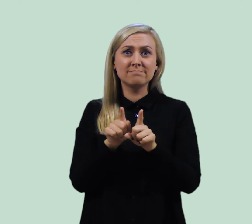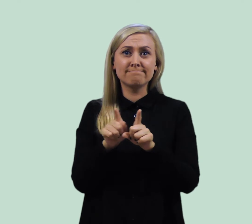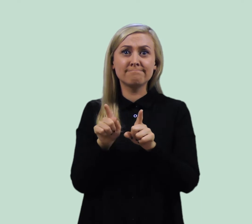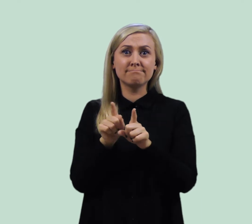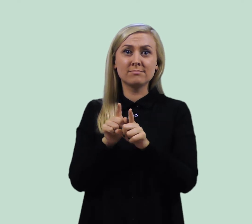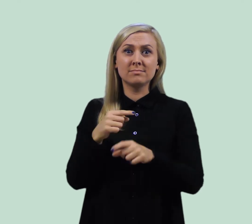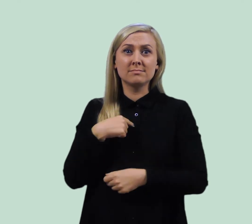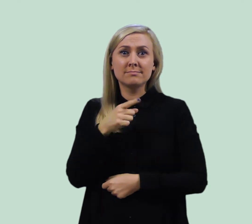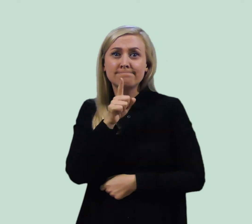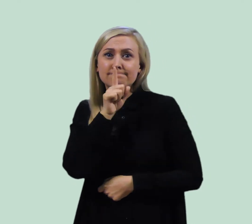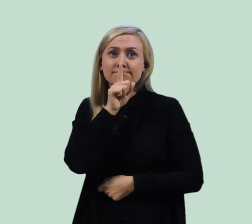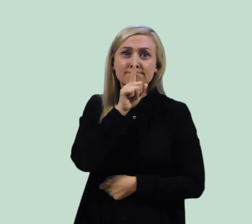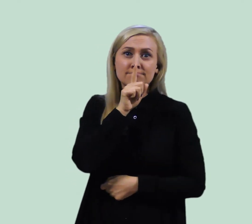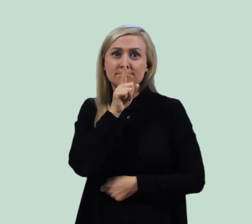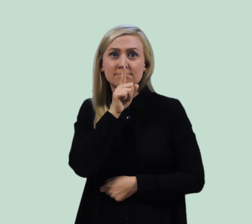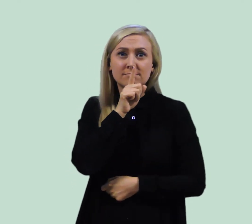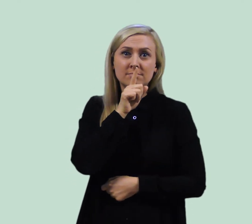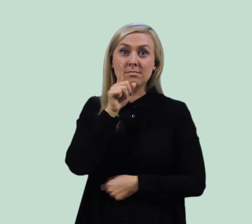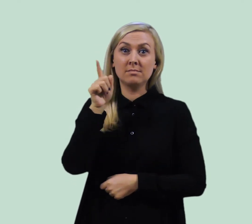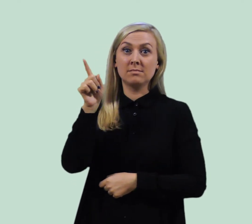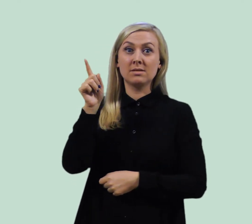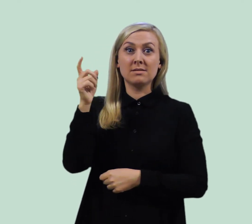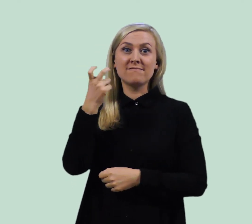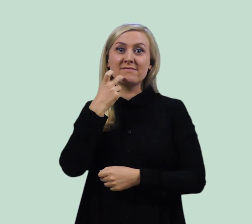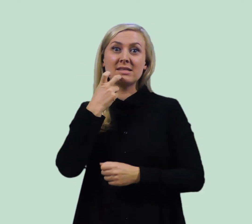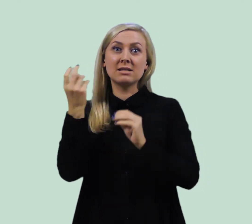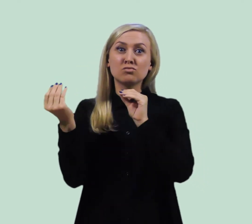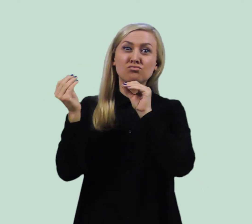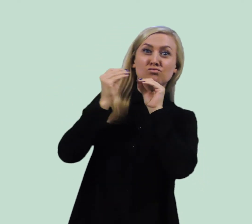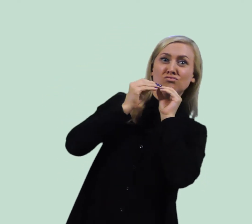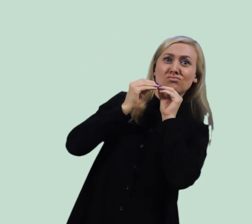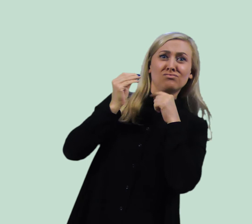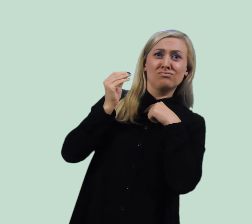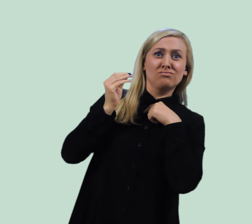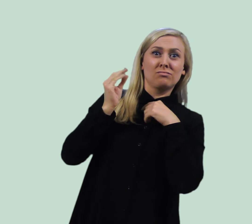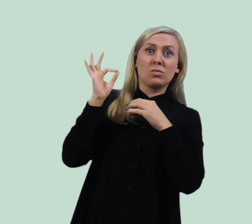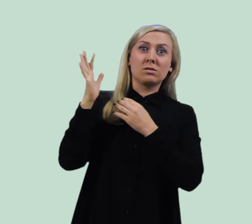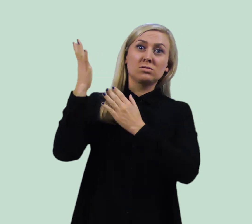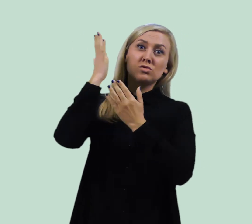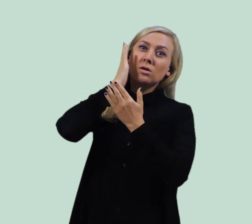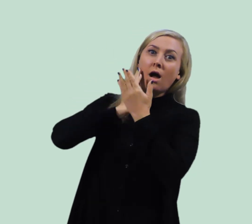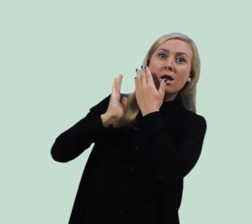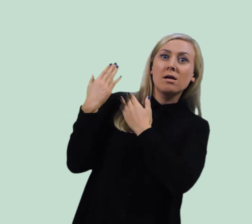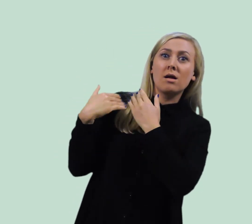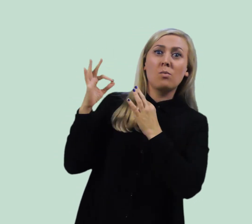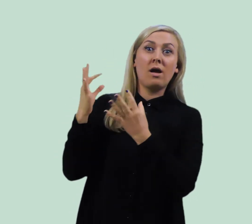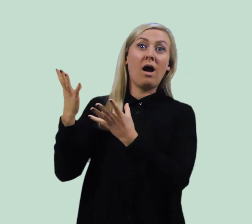Darüber musst du nicht schweigen und es ertragen! Niemand darf dich gegen deinen Willen küssen, streicheln,